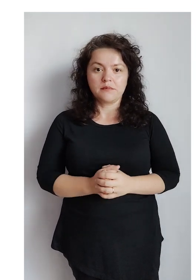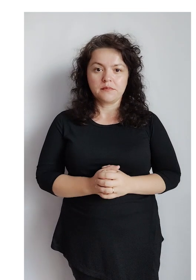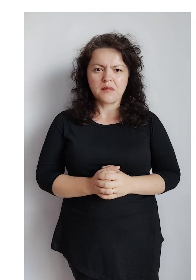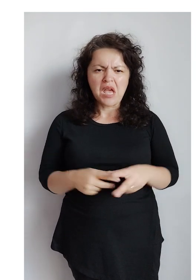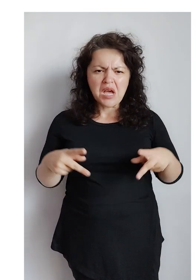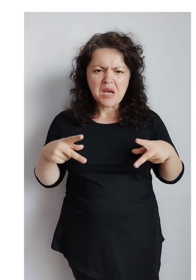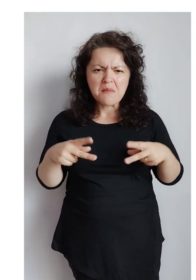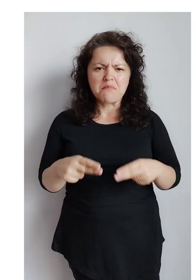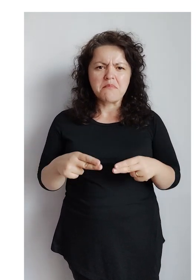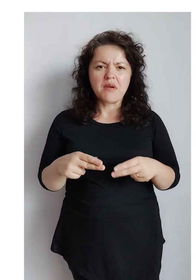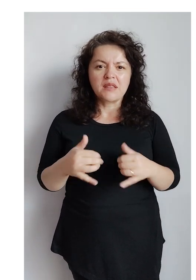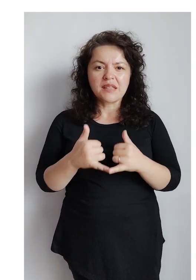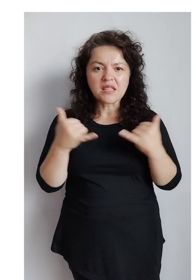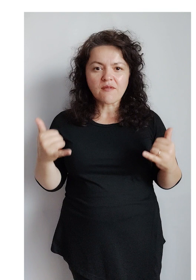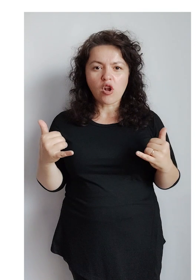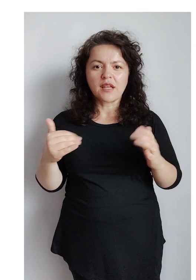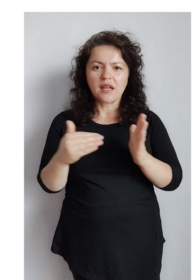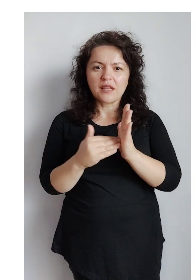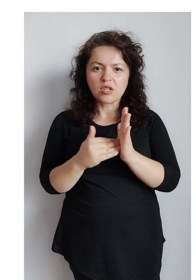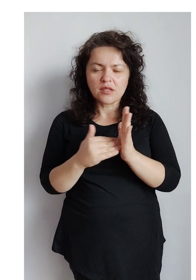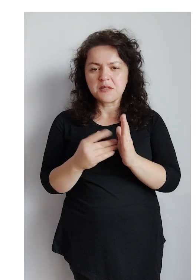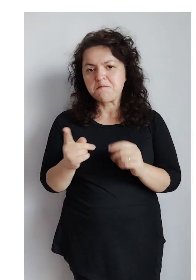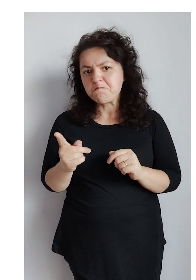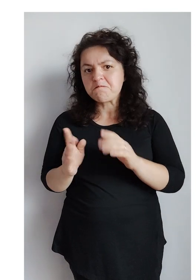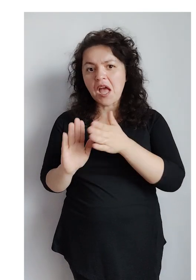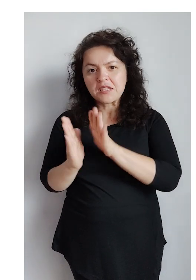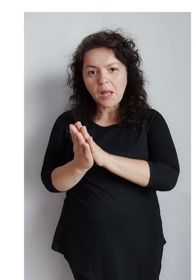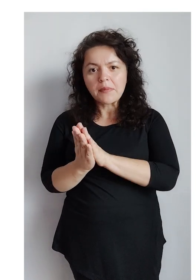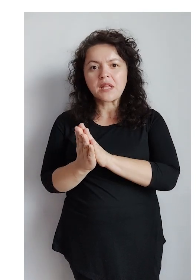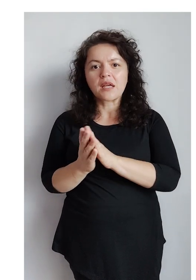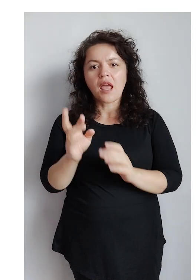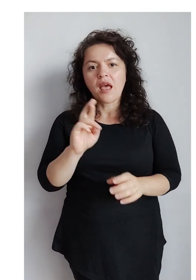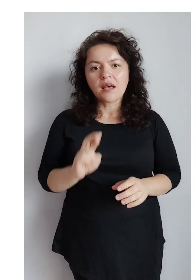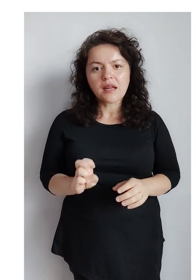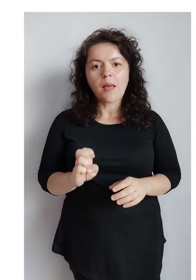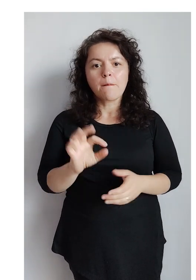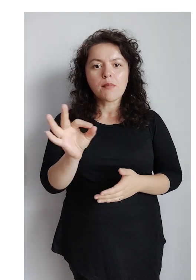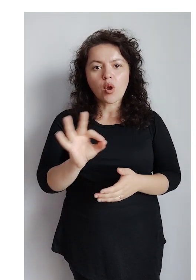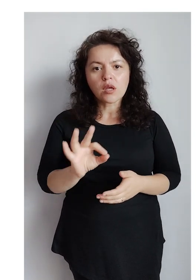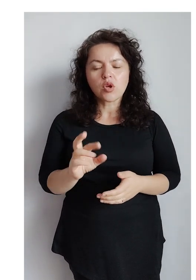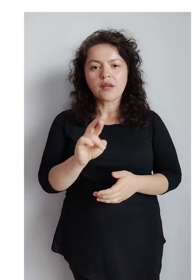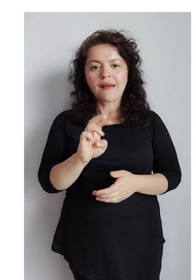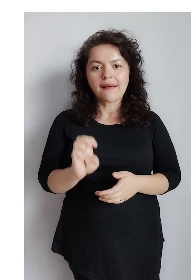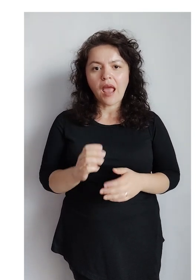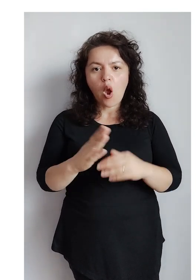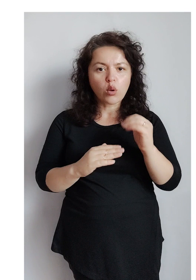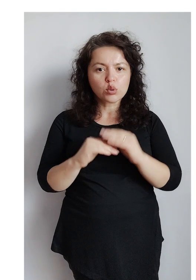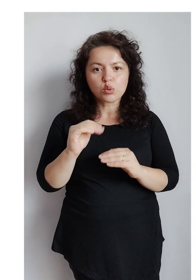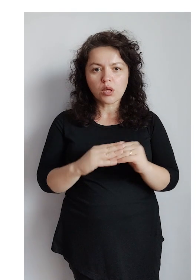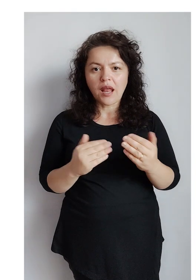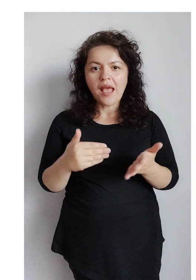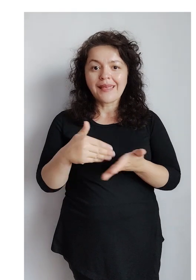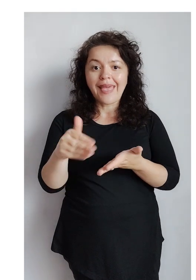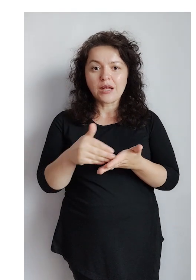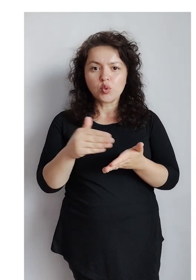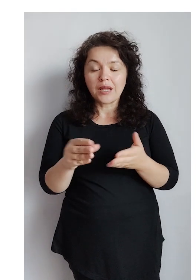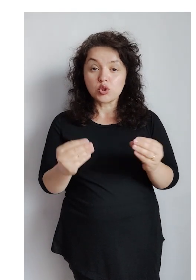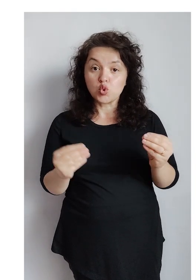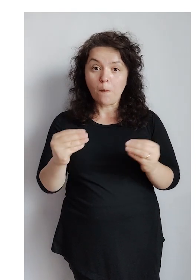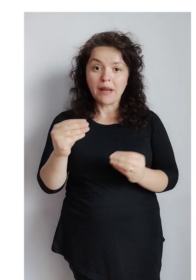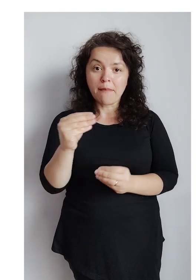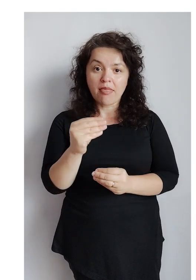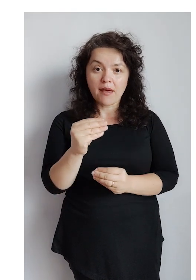Împiedică dezvoltarea necesitând adaptări, reproiectare, reconstruire și cheltuieli suplimentare